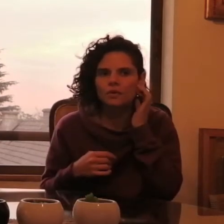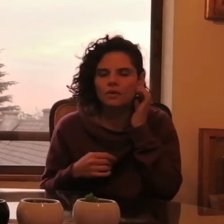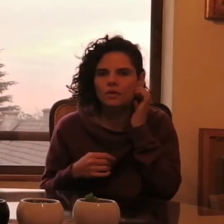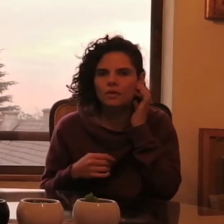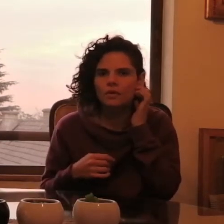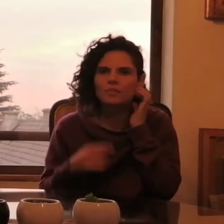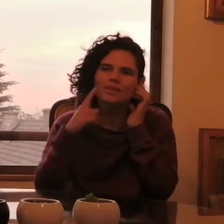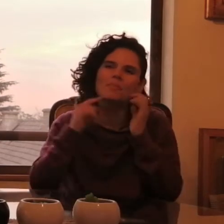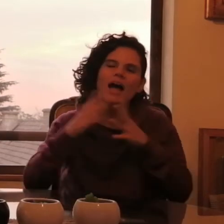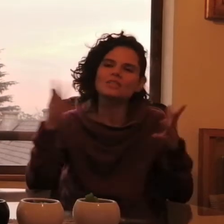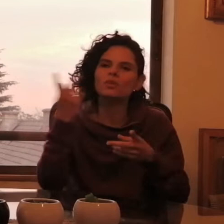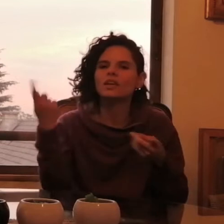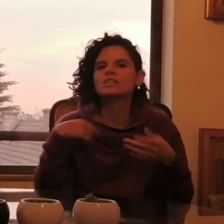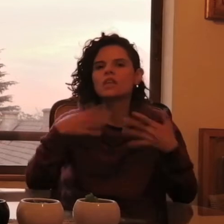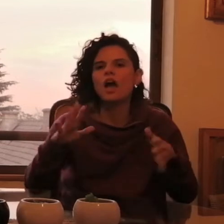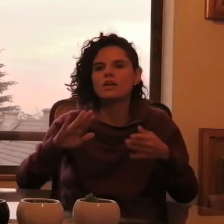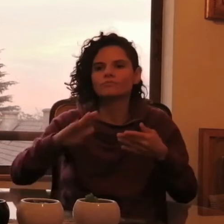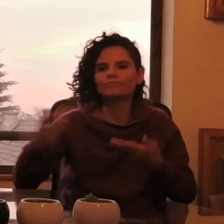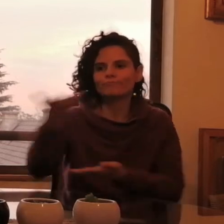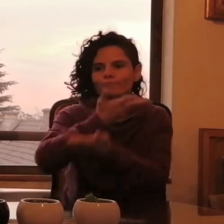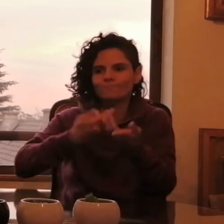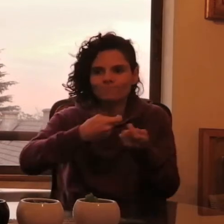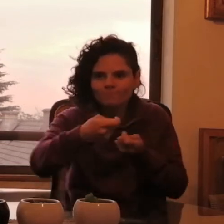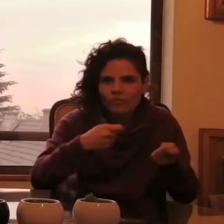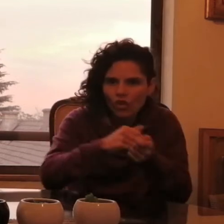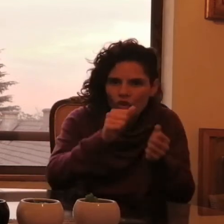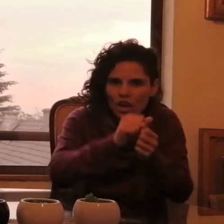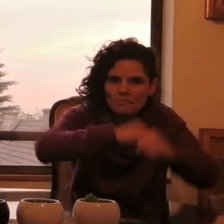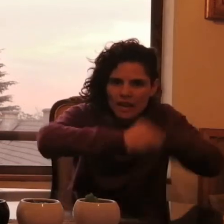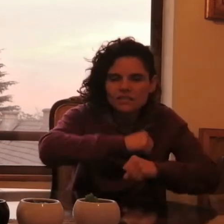colectiva estaba lista, pero había que afinar algunas cositas, pero entonces en